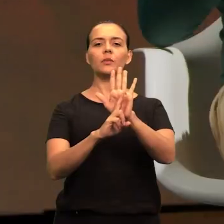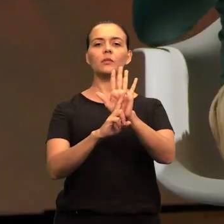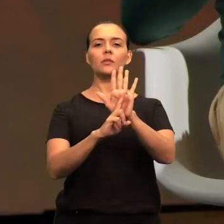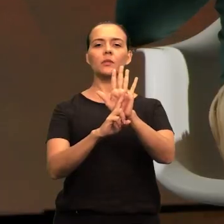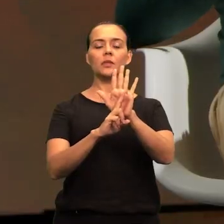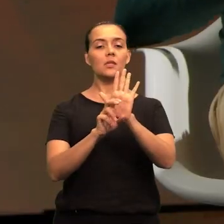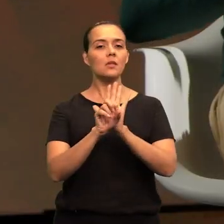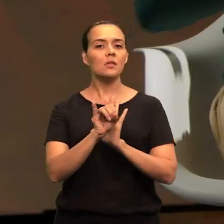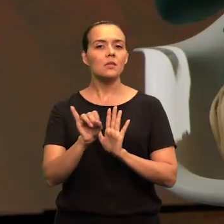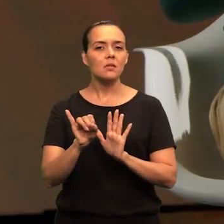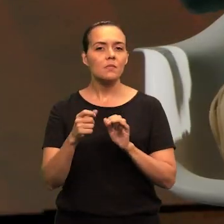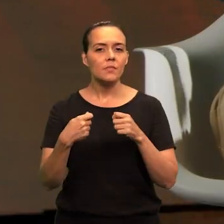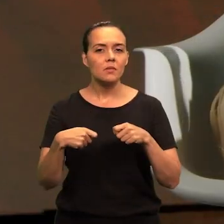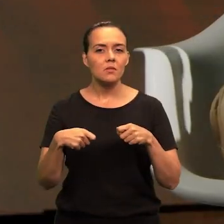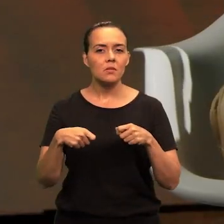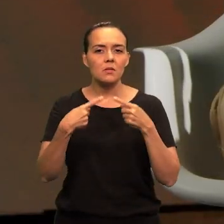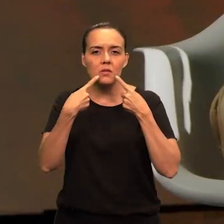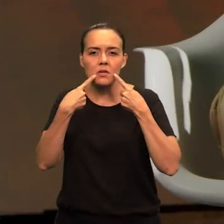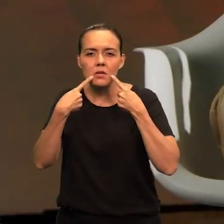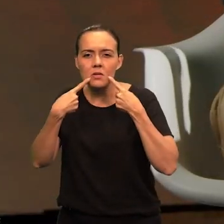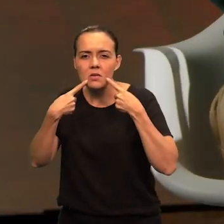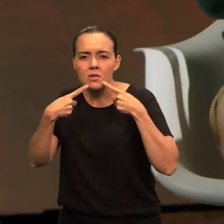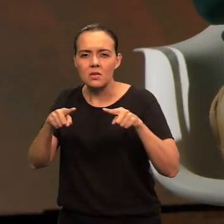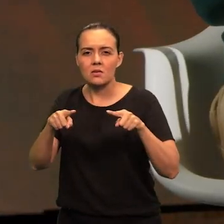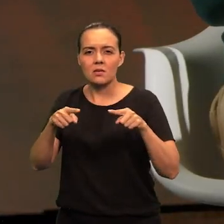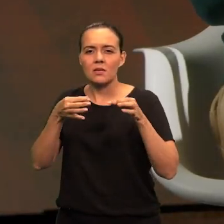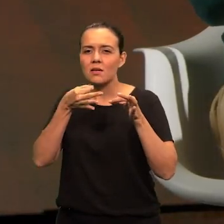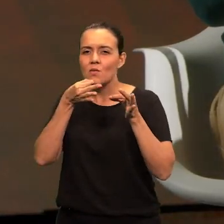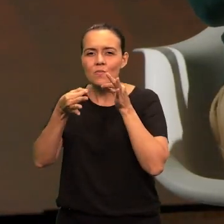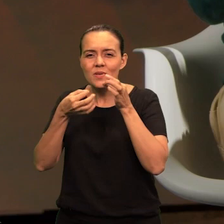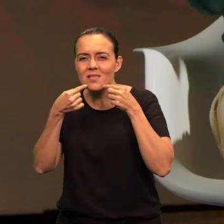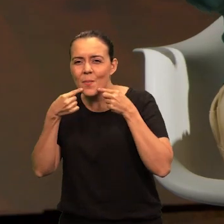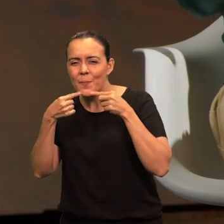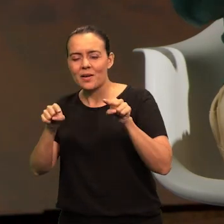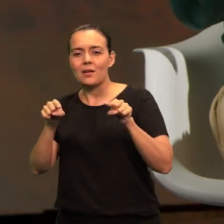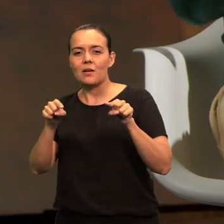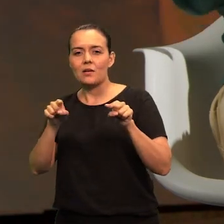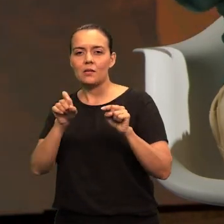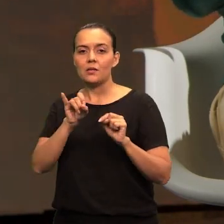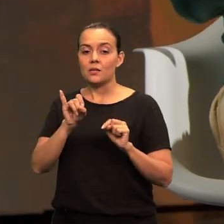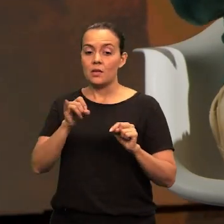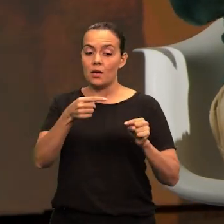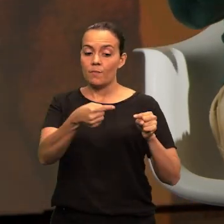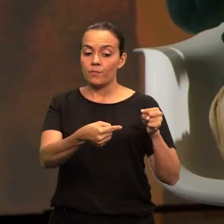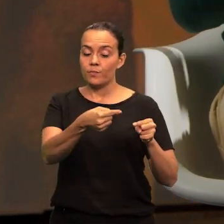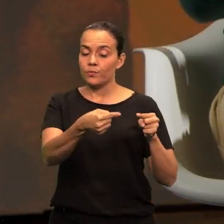Eu acho que se tem um lugar de crítica para esse esvaziamento da política,